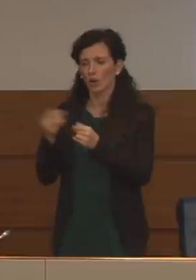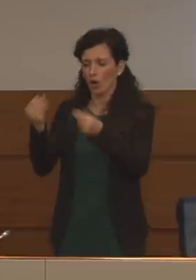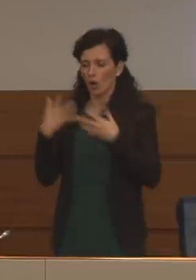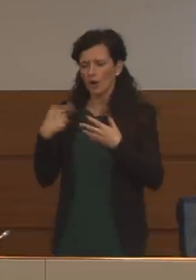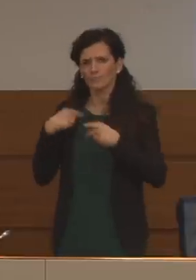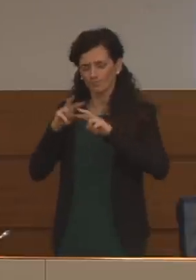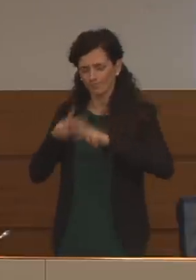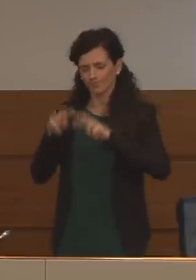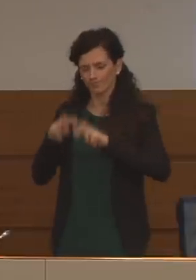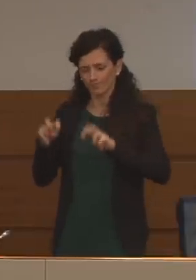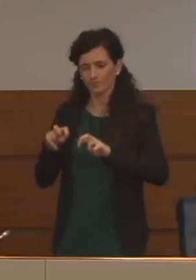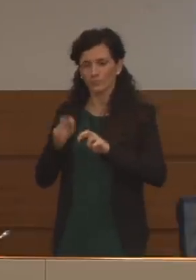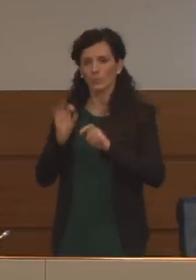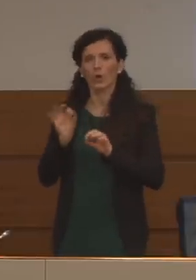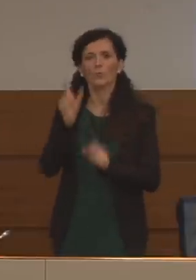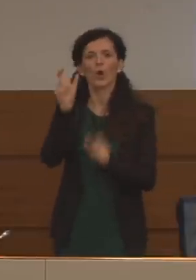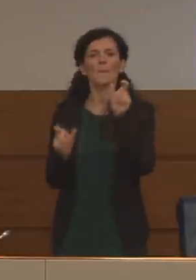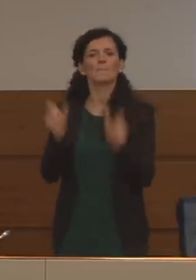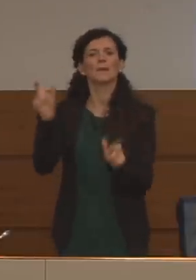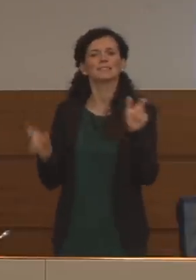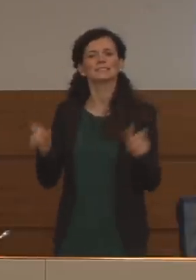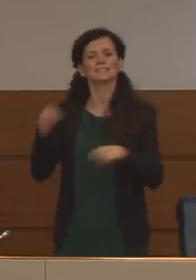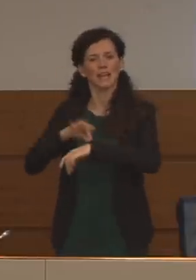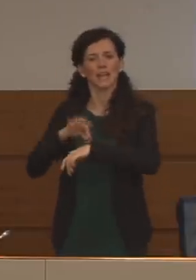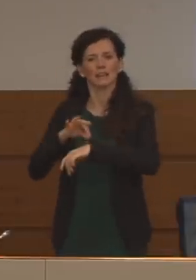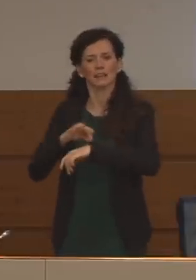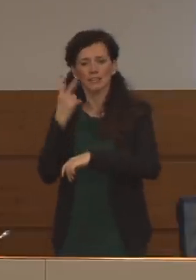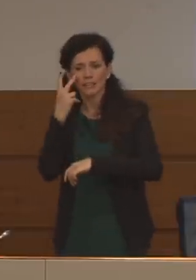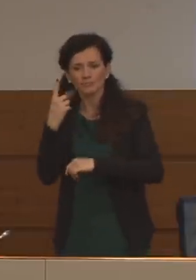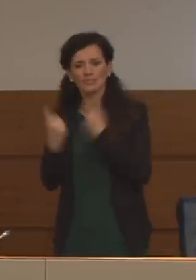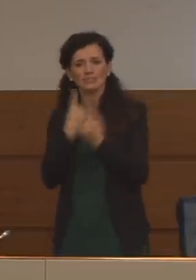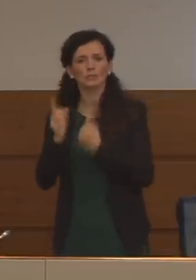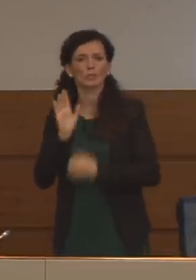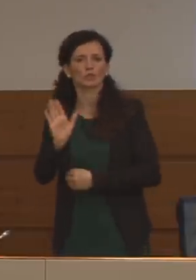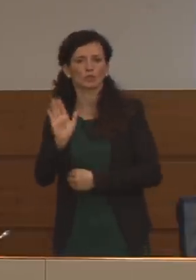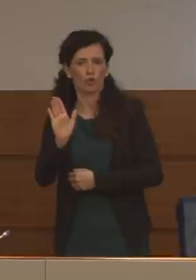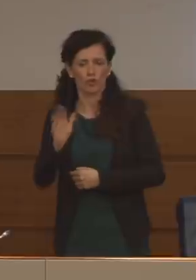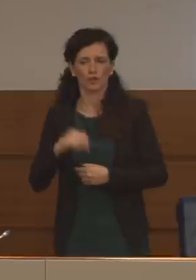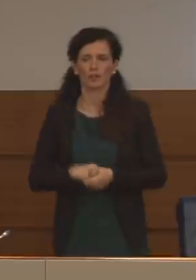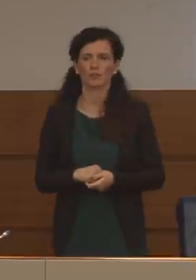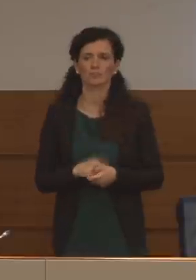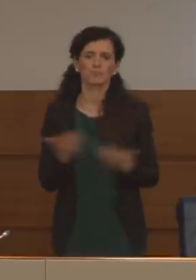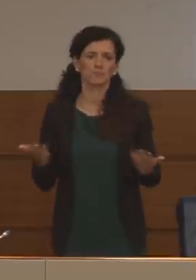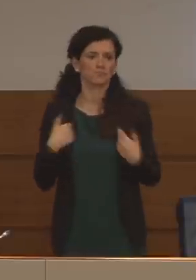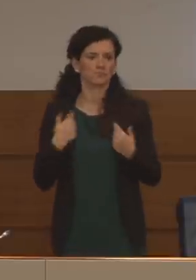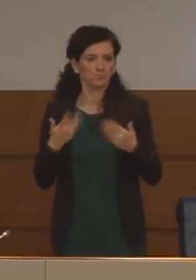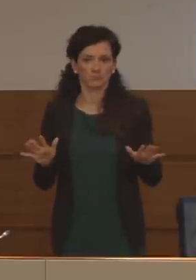degli eventi che si verificano nelle regioni, per il momento mi fermerei.